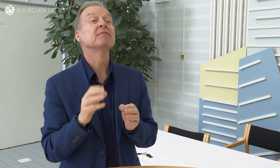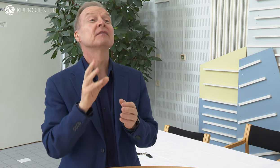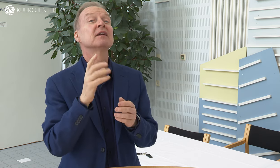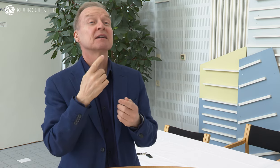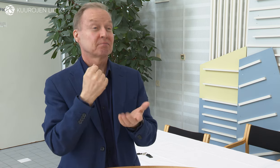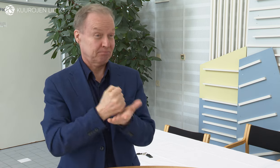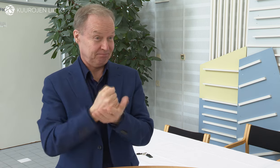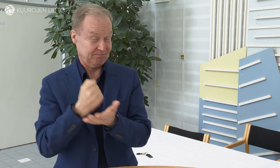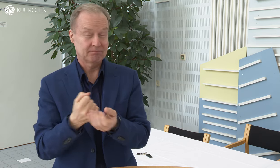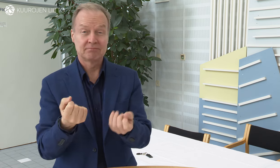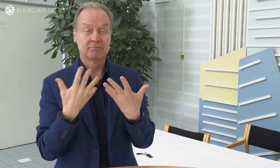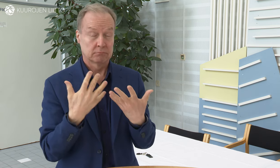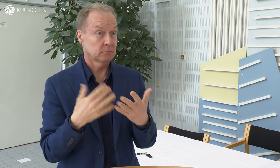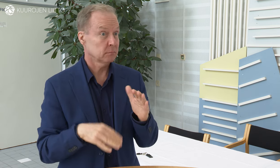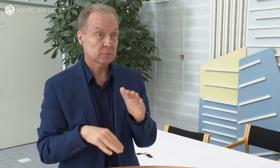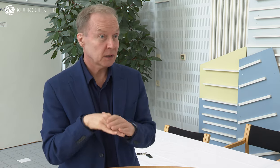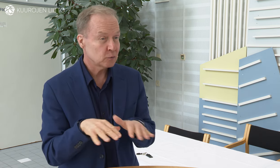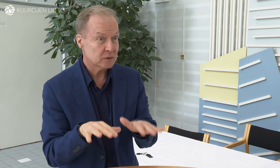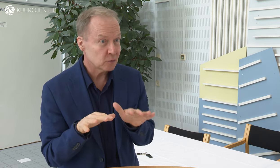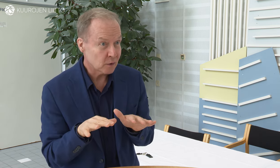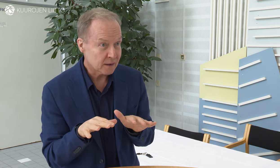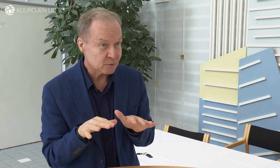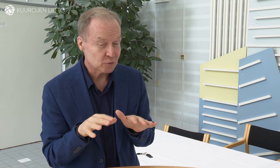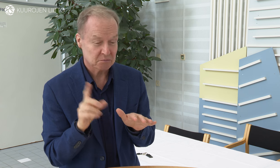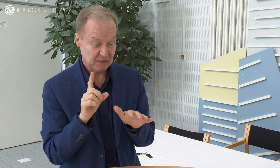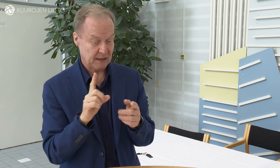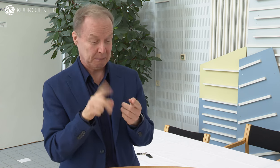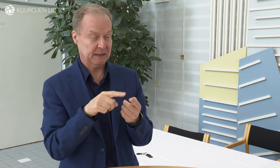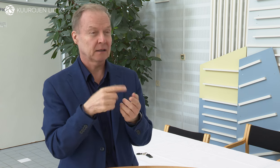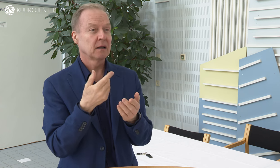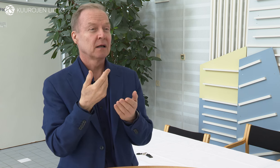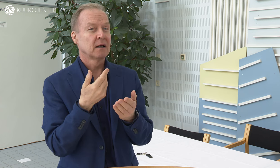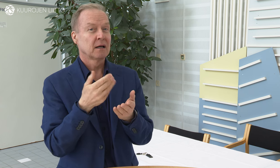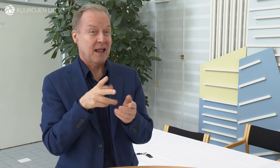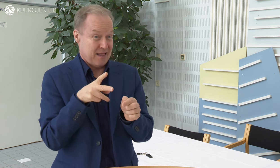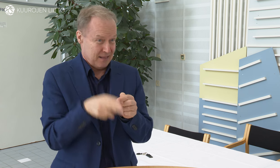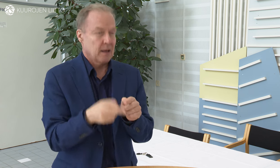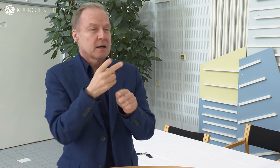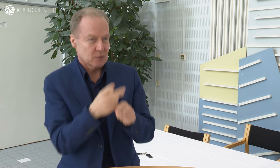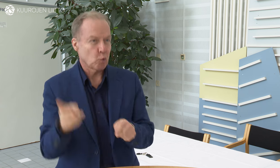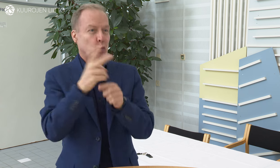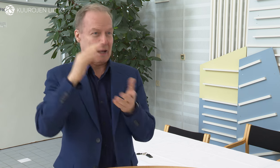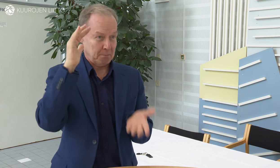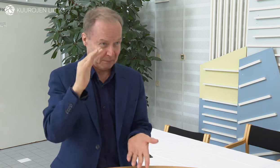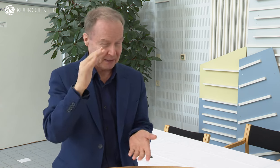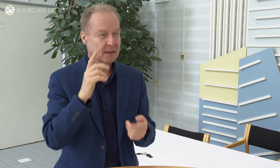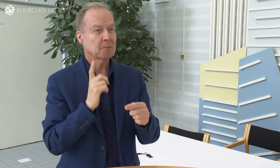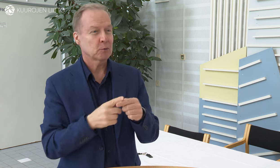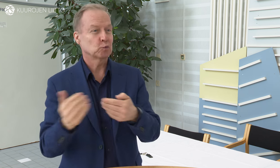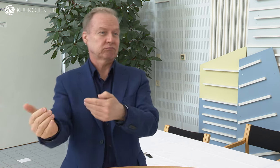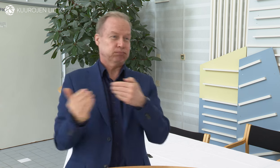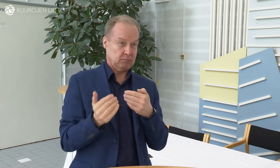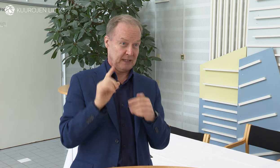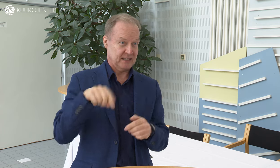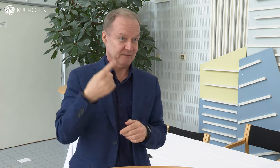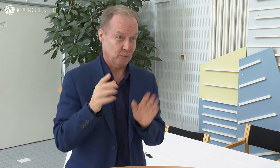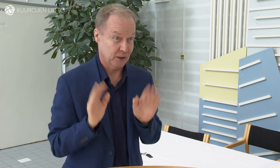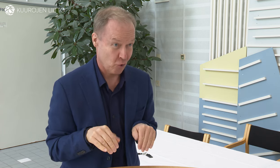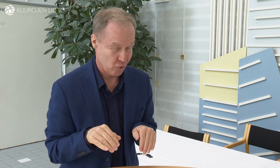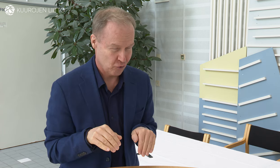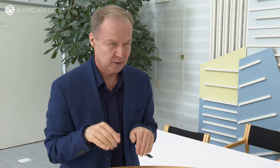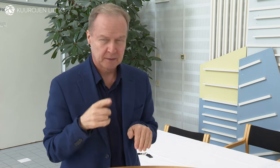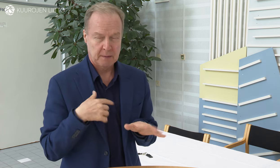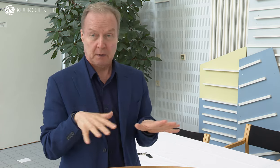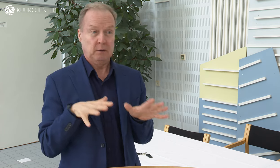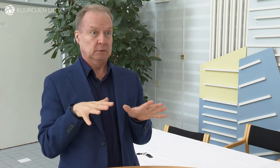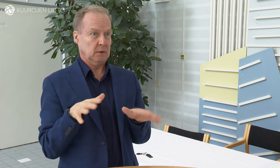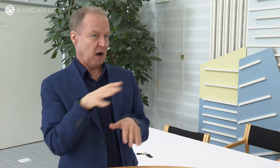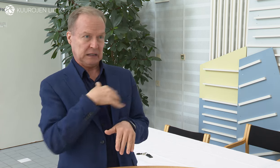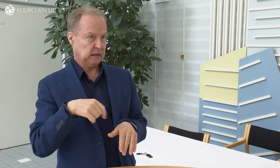Silti yllätyimme saatuamme tietää näiden leikkausten suuruuden ja aikaistamisen.